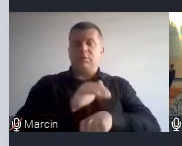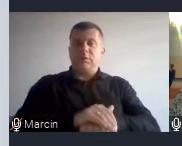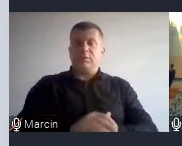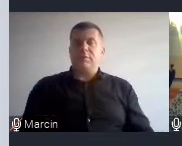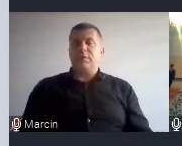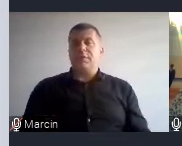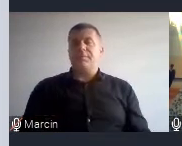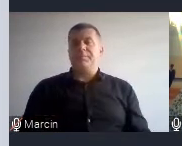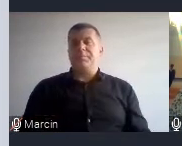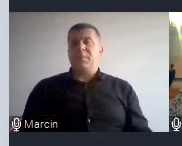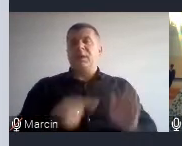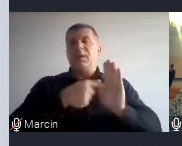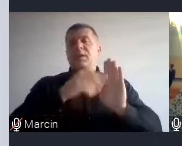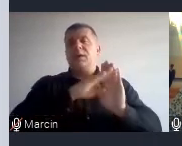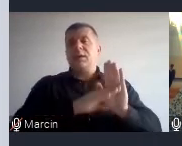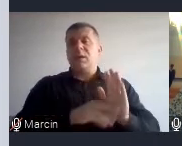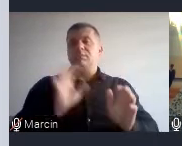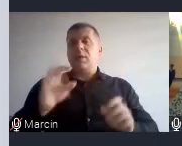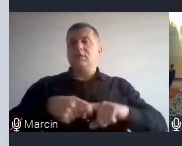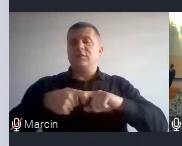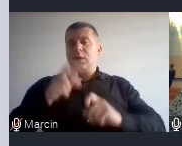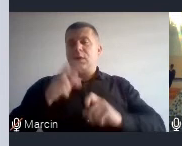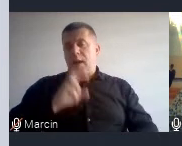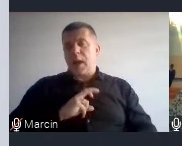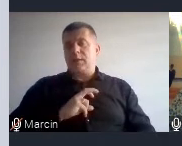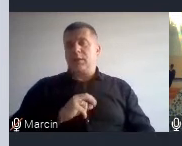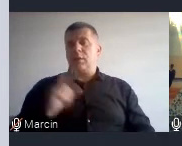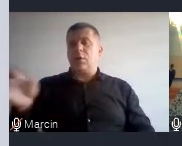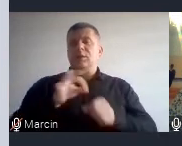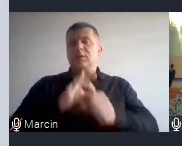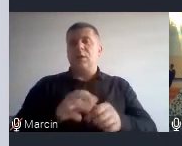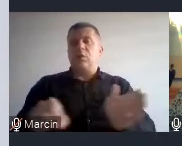Kryteria związane z kadrą, która jest kierowana do realizacji zamówienia –